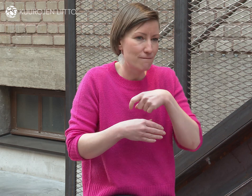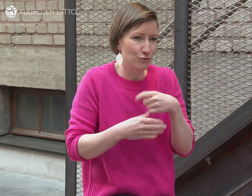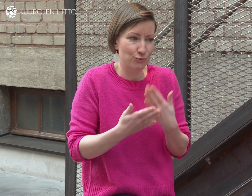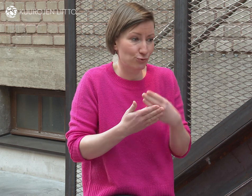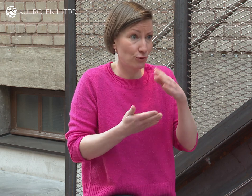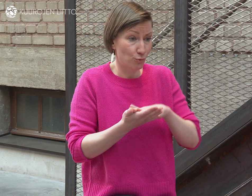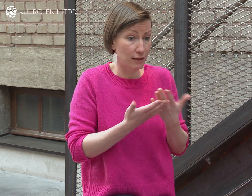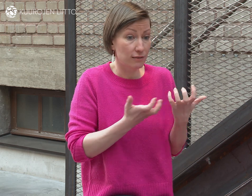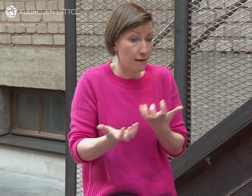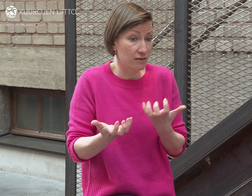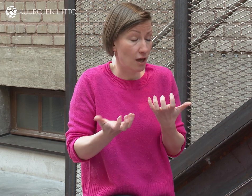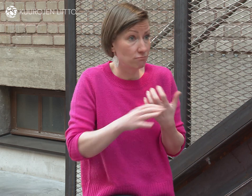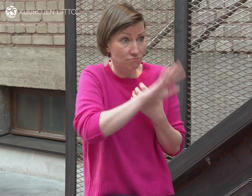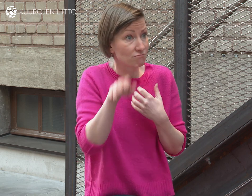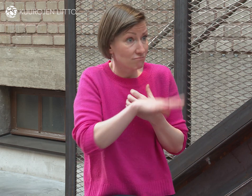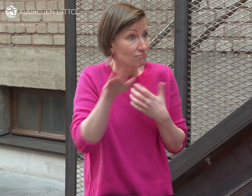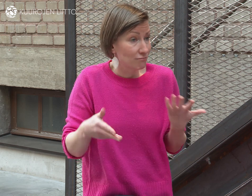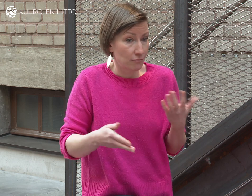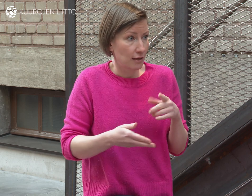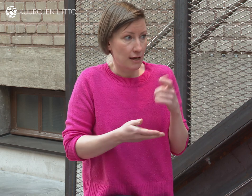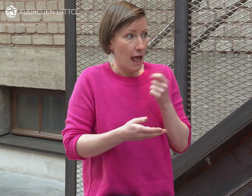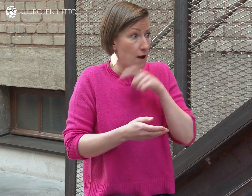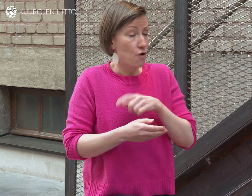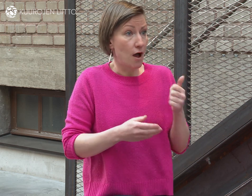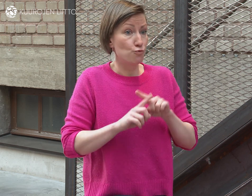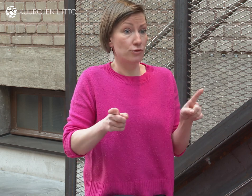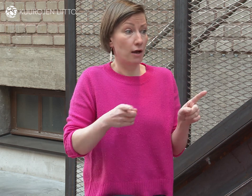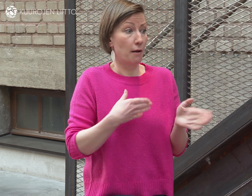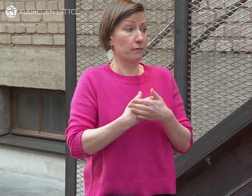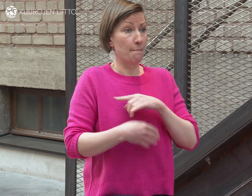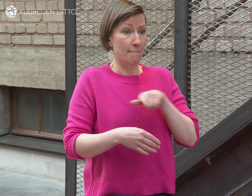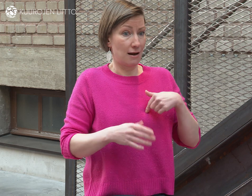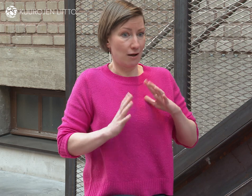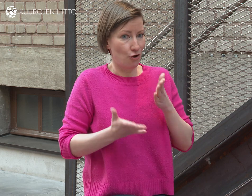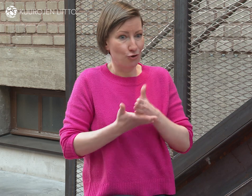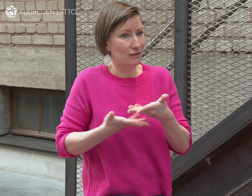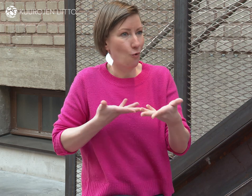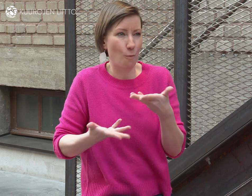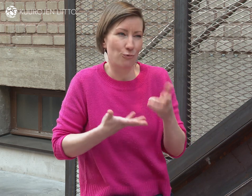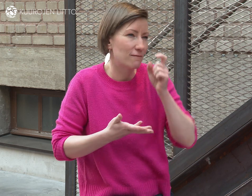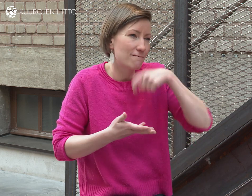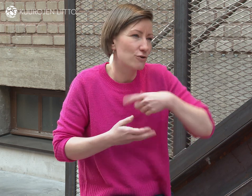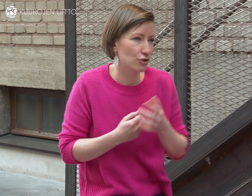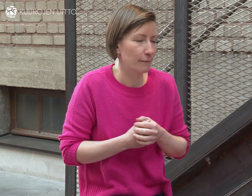Tulkkausta tarvitaan 24/7. Kela ei voi vain laittaa luukkua kiinni ja evätä meiltä oikeuden kommunikointiin.